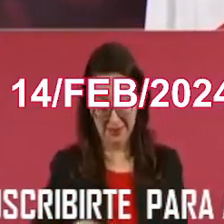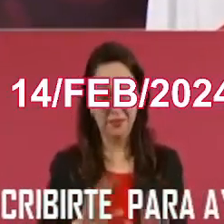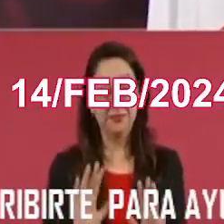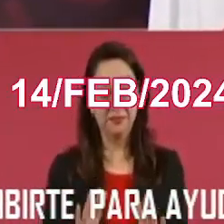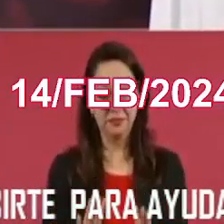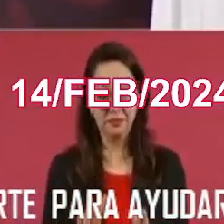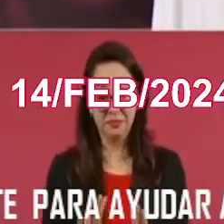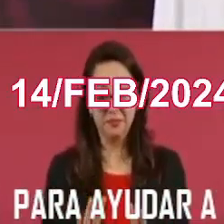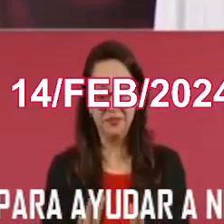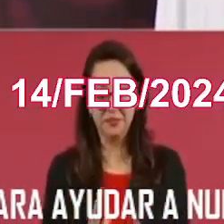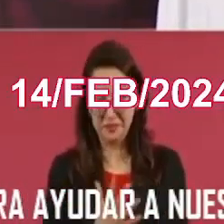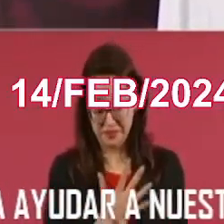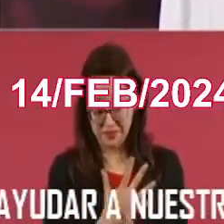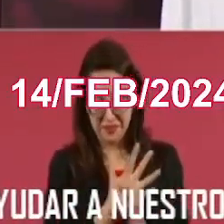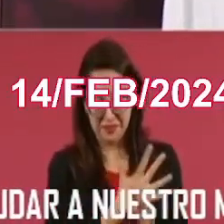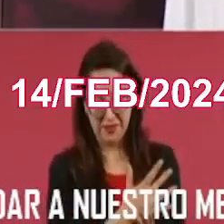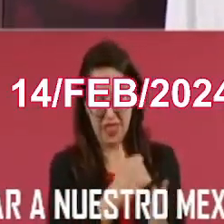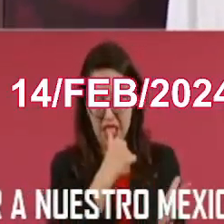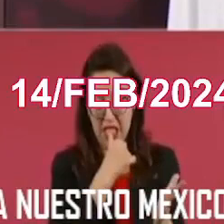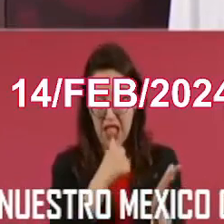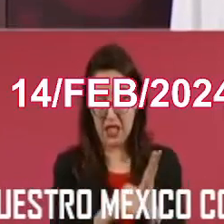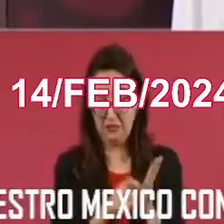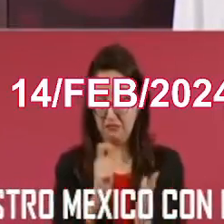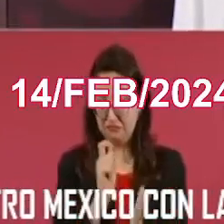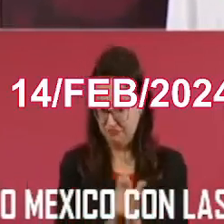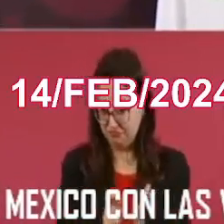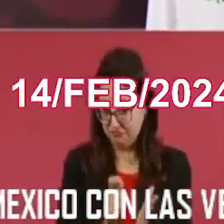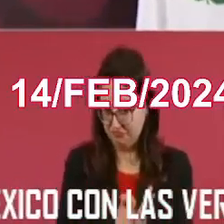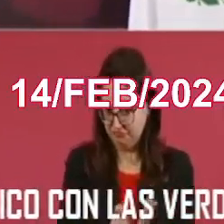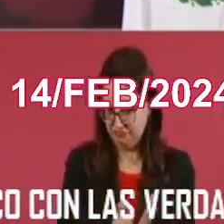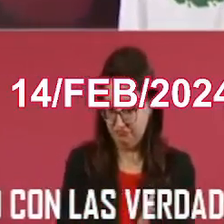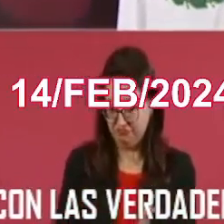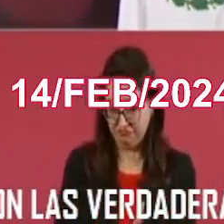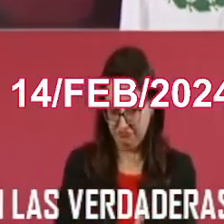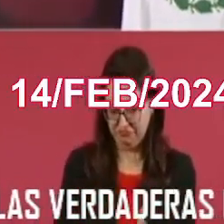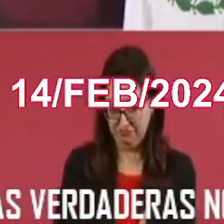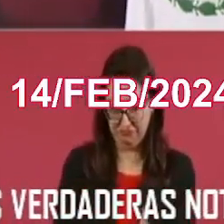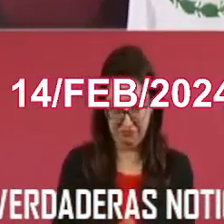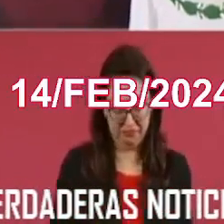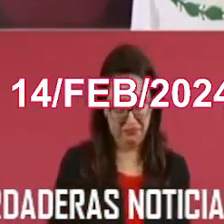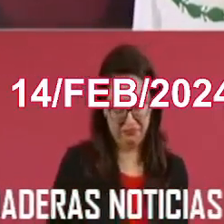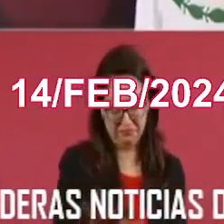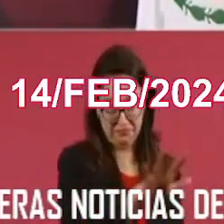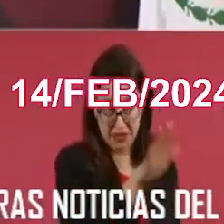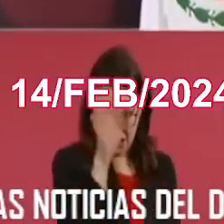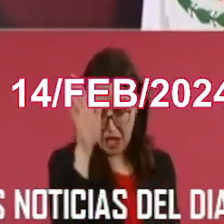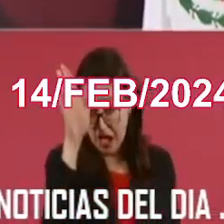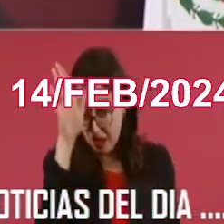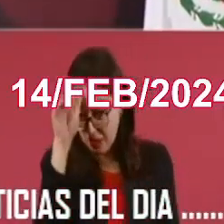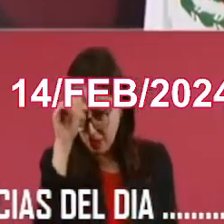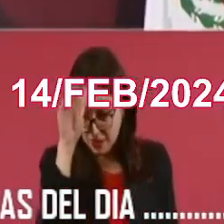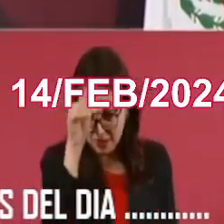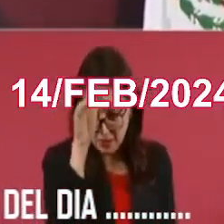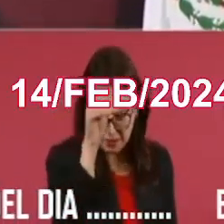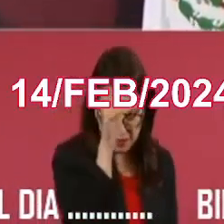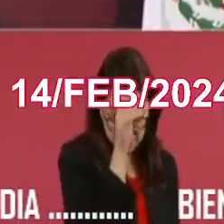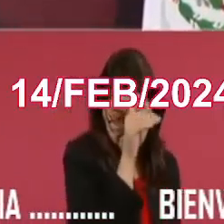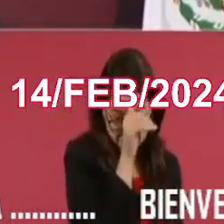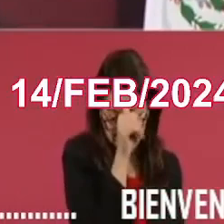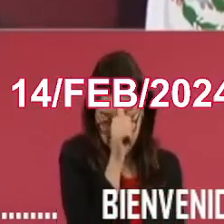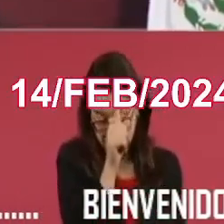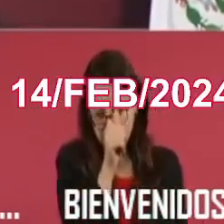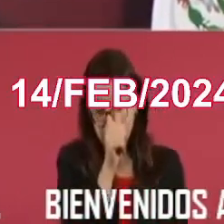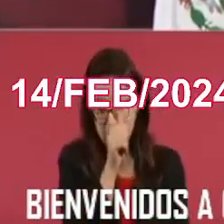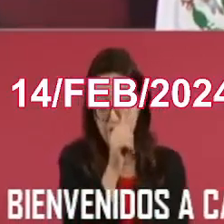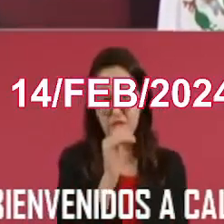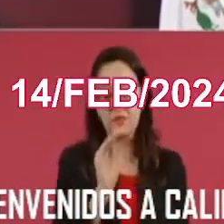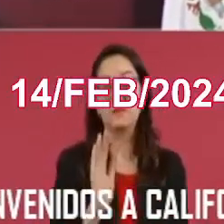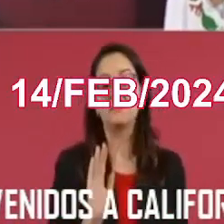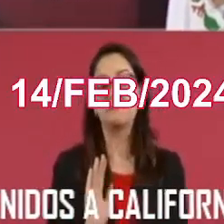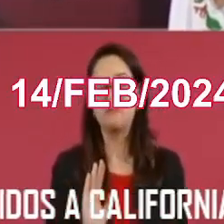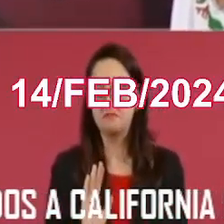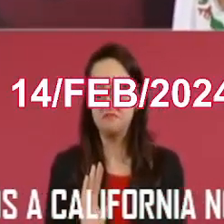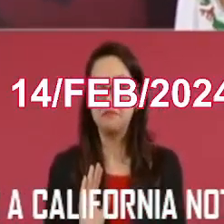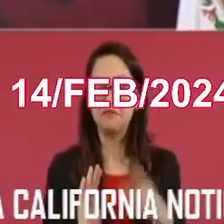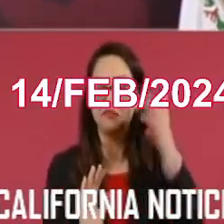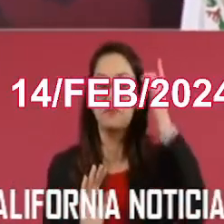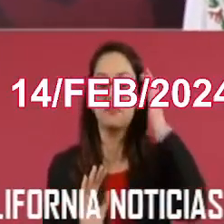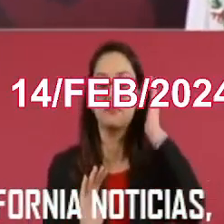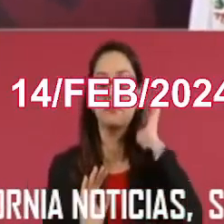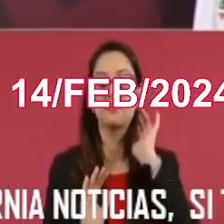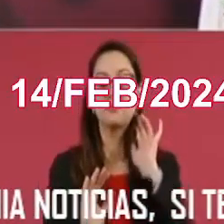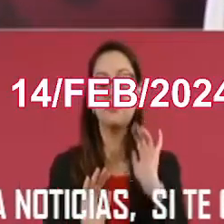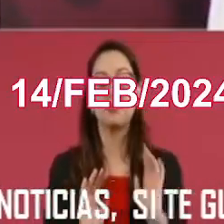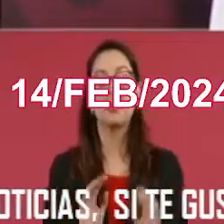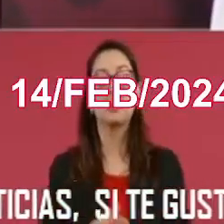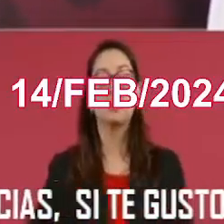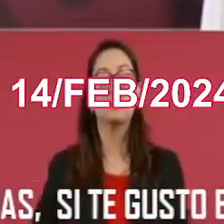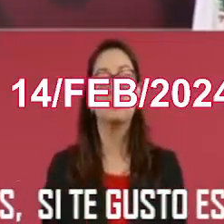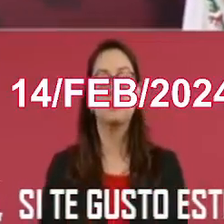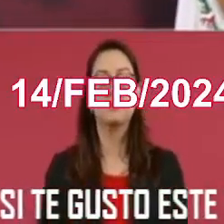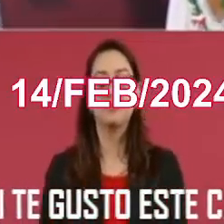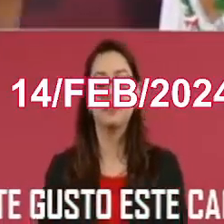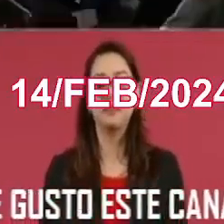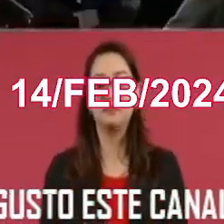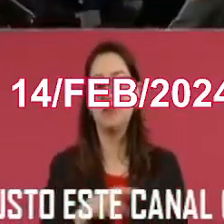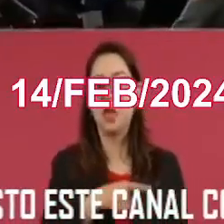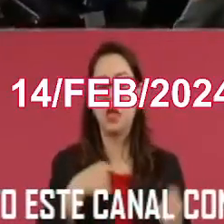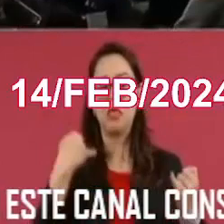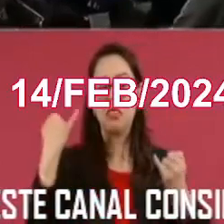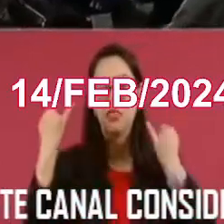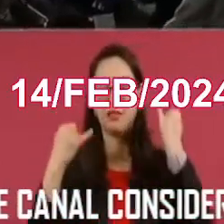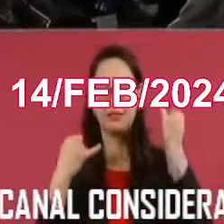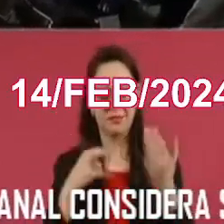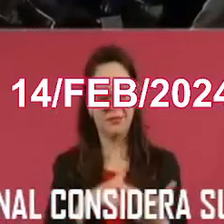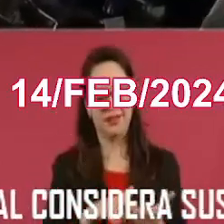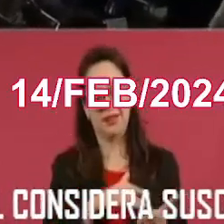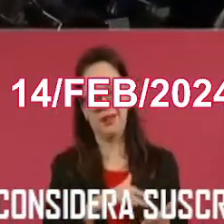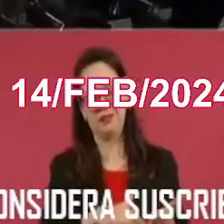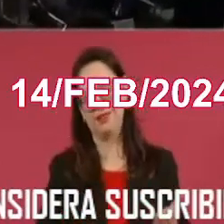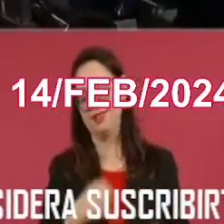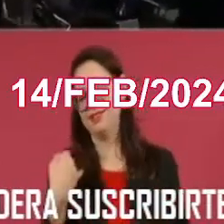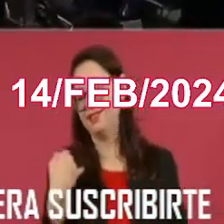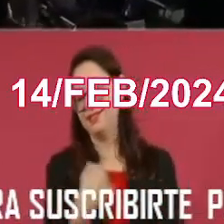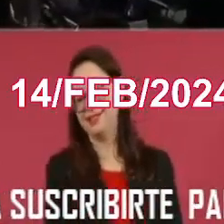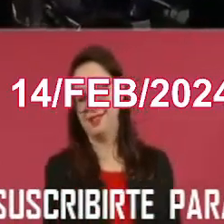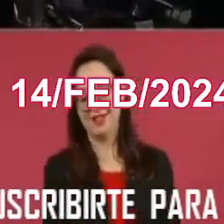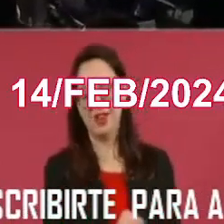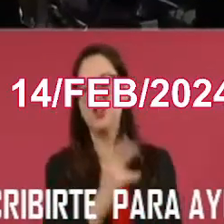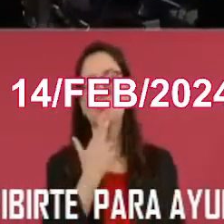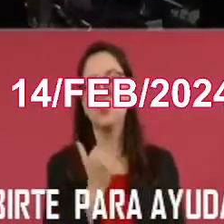pensarse este que era pues una fantasía en aquel entonces no